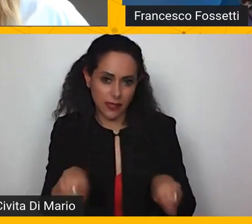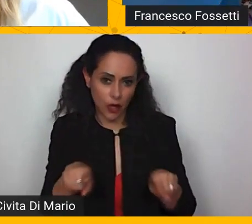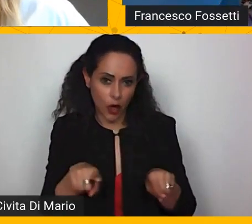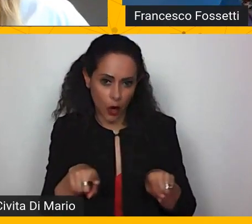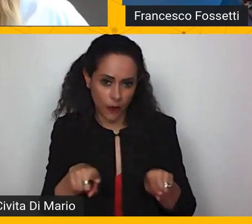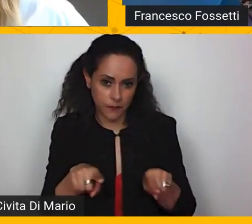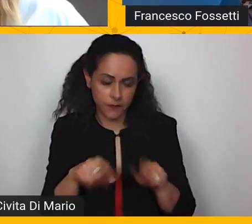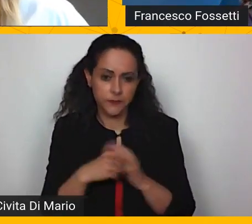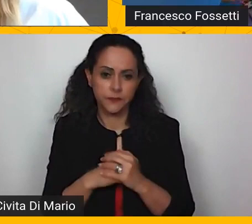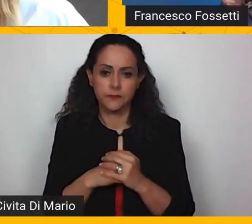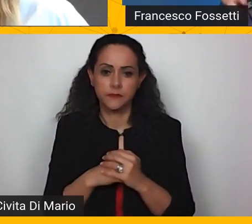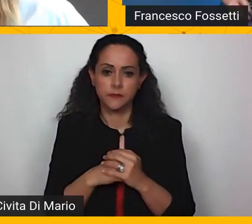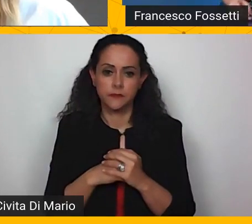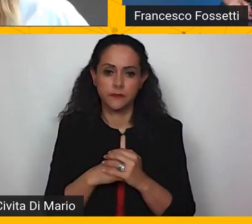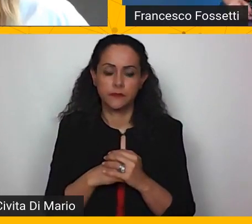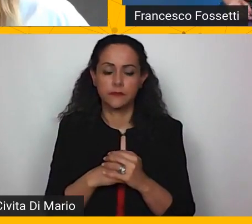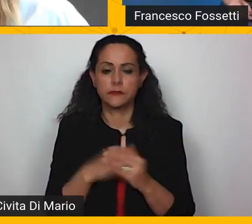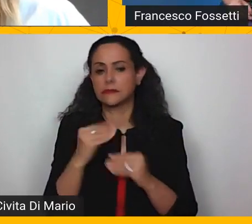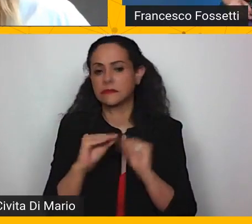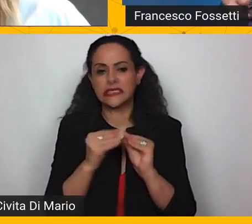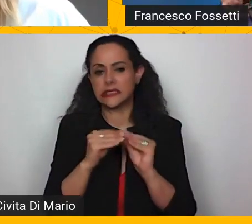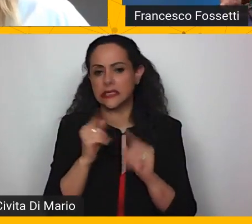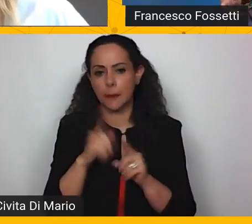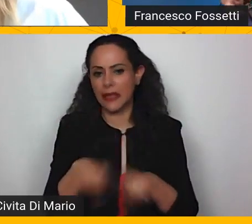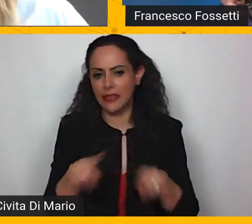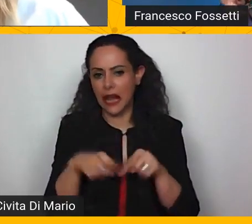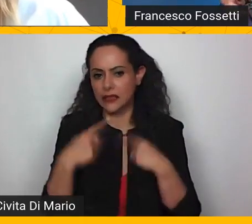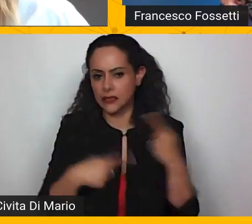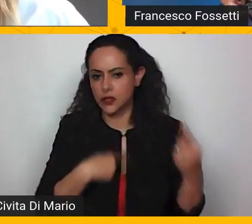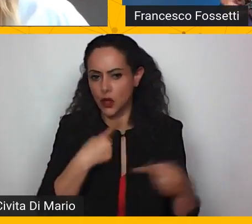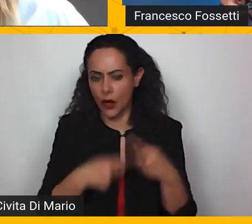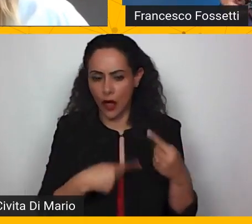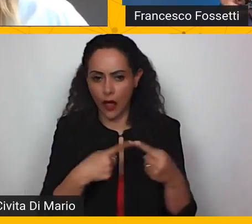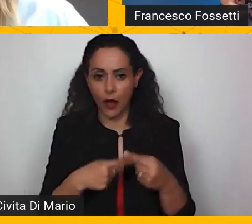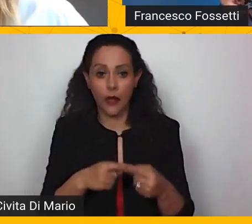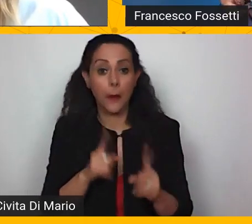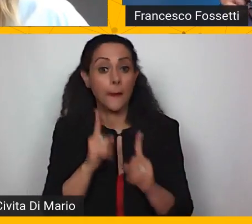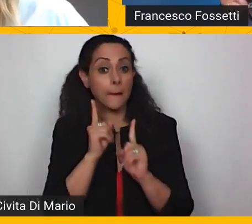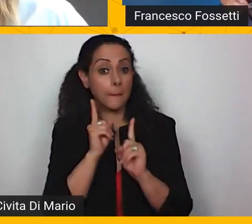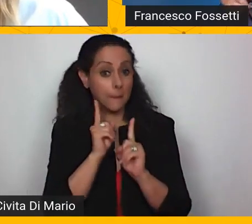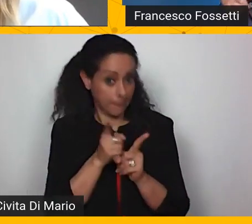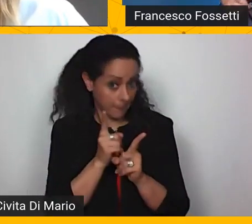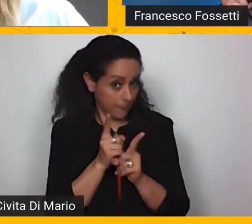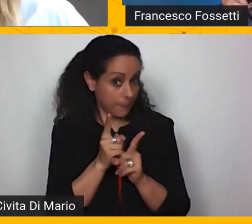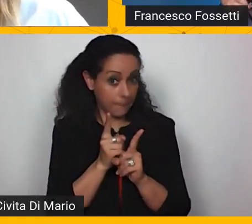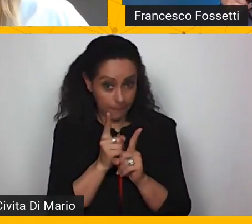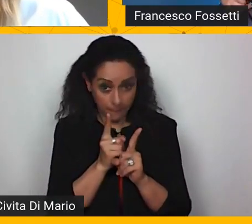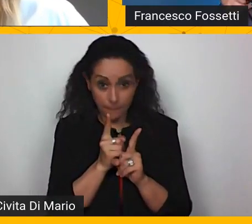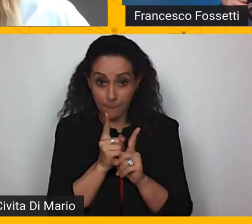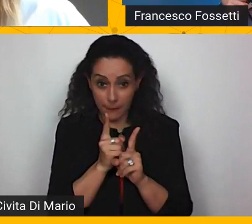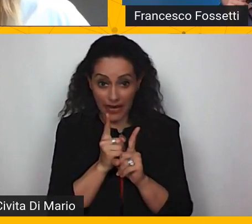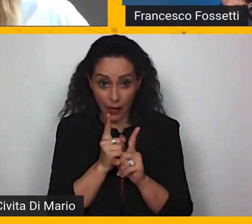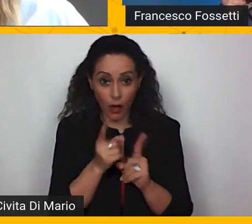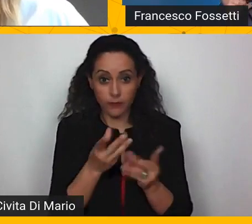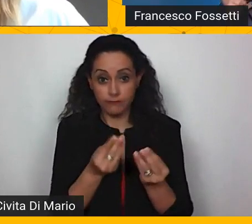classici eh venduti diciamo con un sistema tradizionale come giustamente ti dicevi però ce